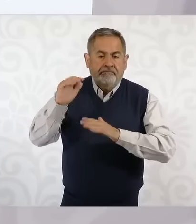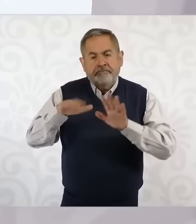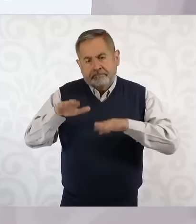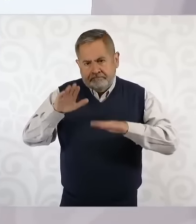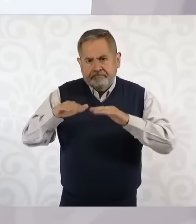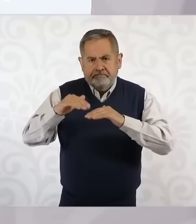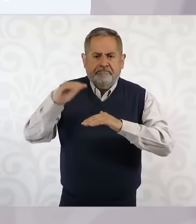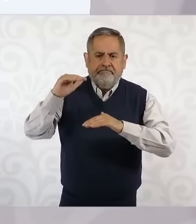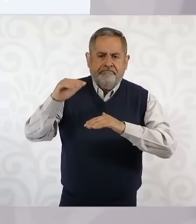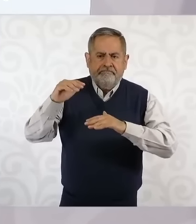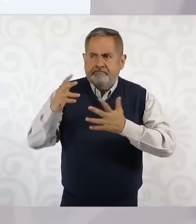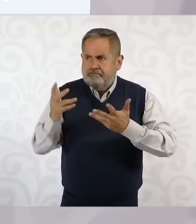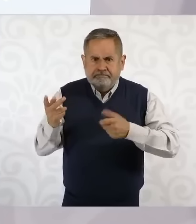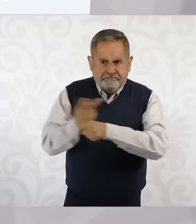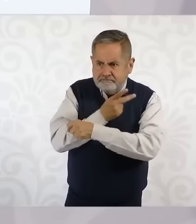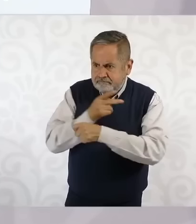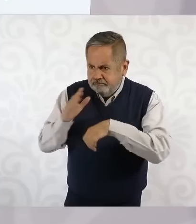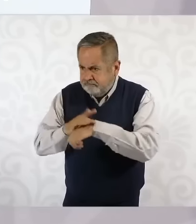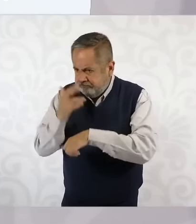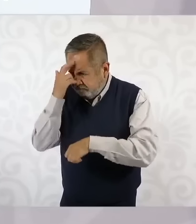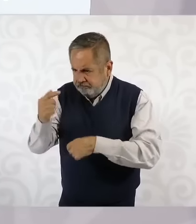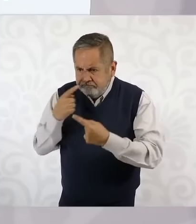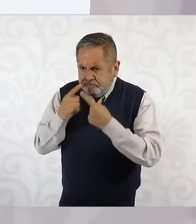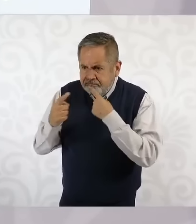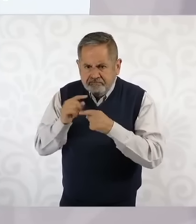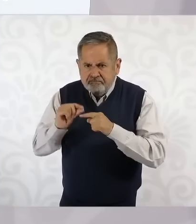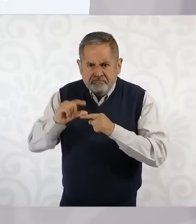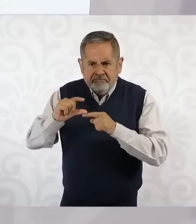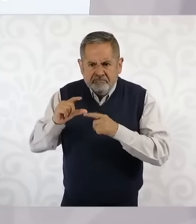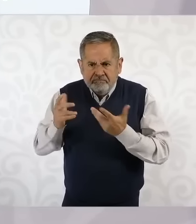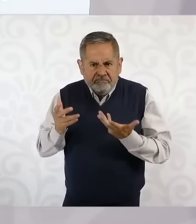entonces nosotros hacemos el análisis en el gabinete, ¿por qué subió el homicidio,